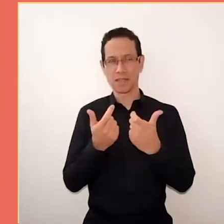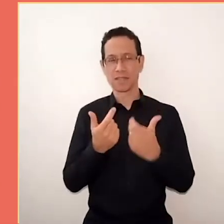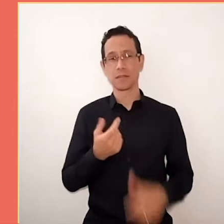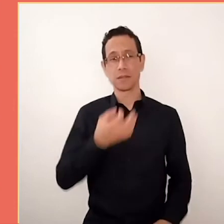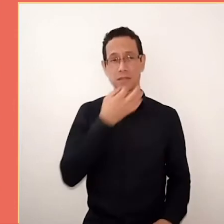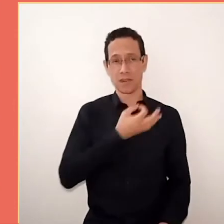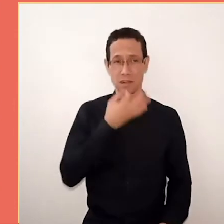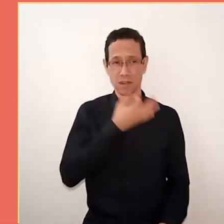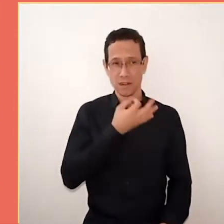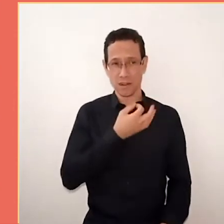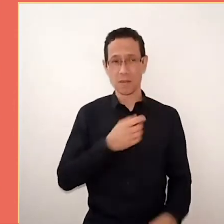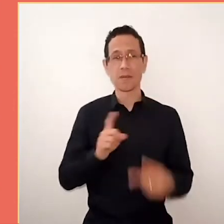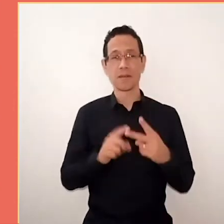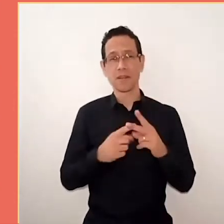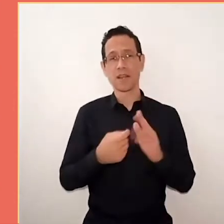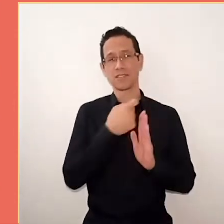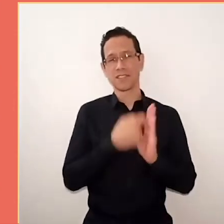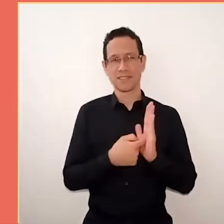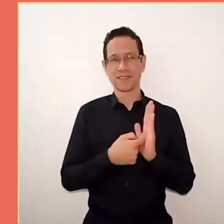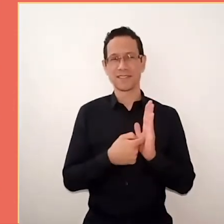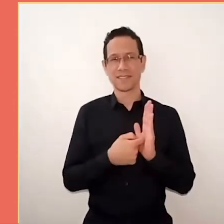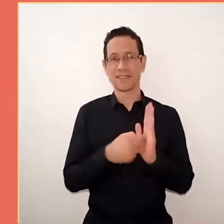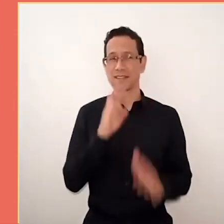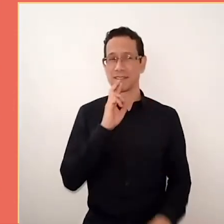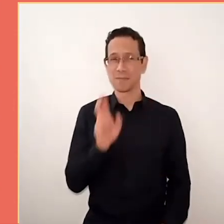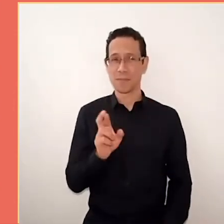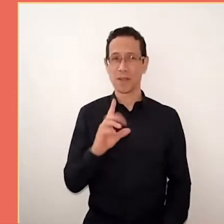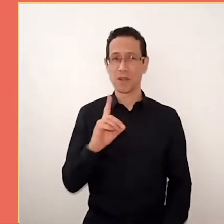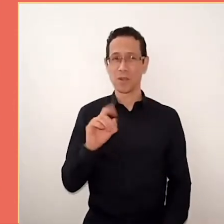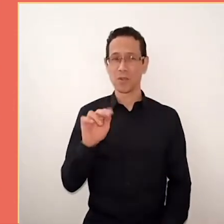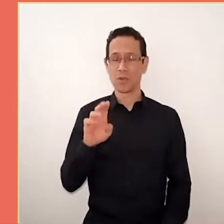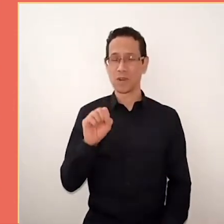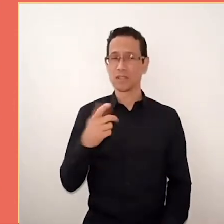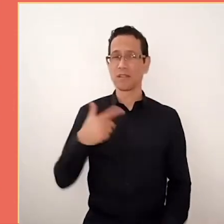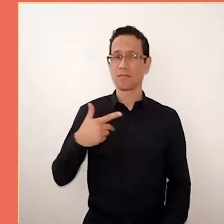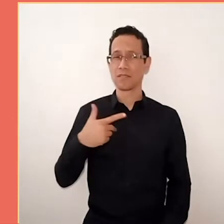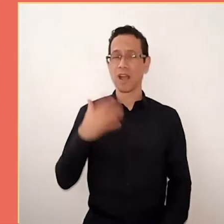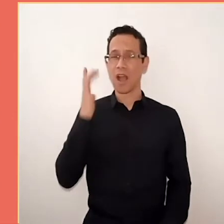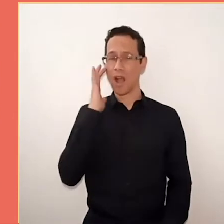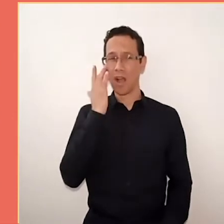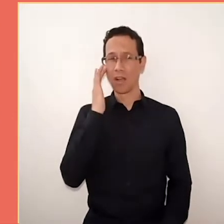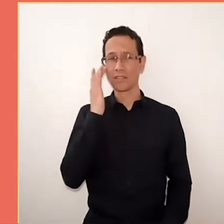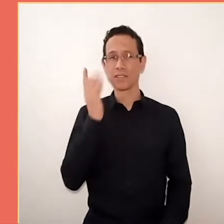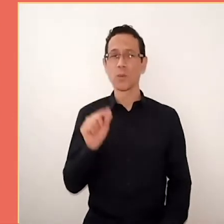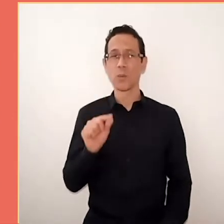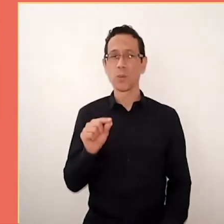Eu responderia à pergunta da Dolores assim: Que concepção é a minha de linguagem? De leitura?